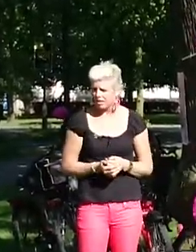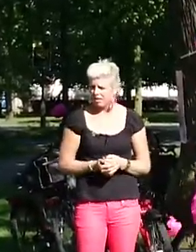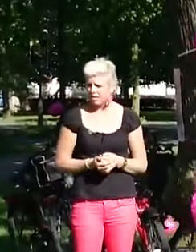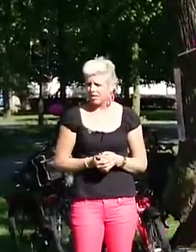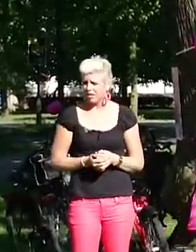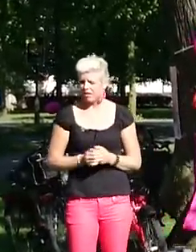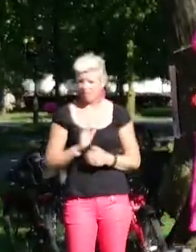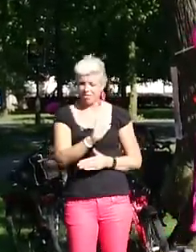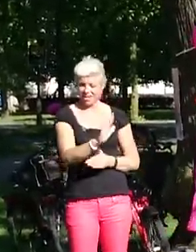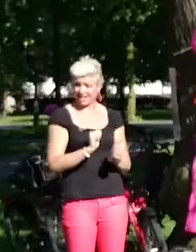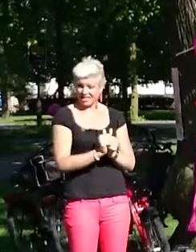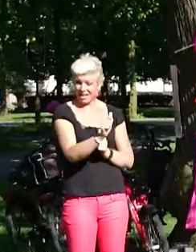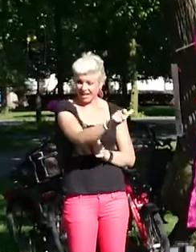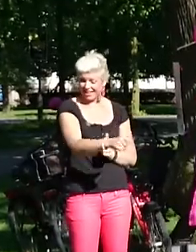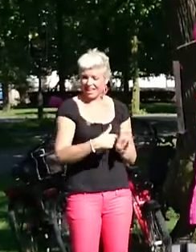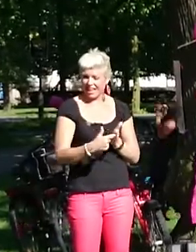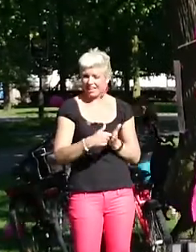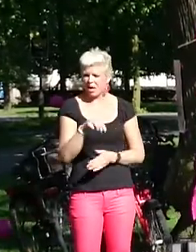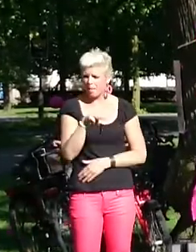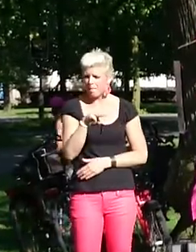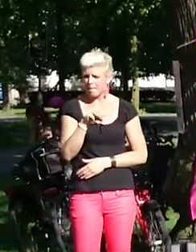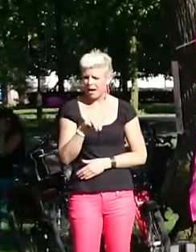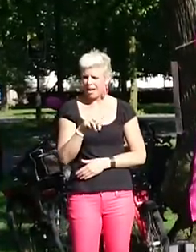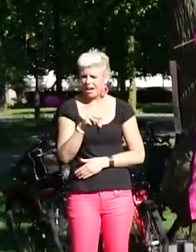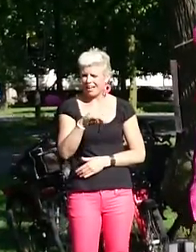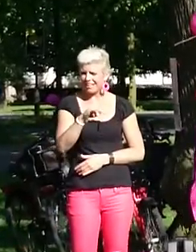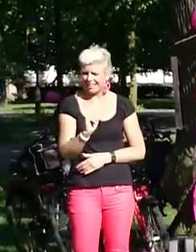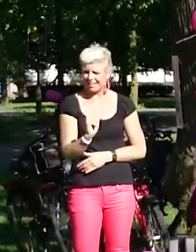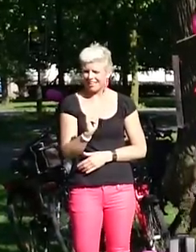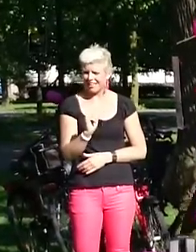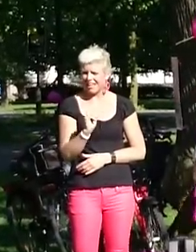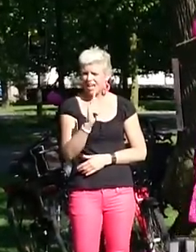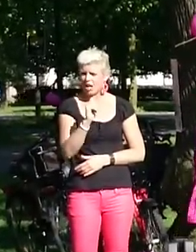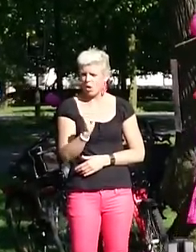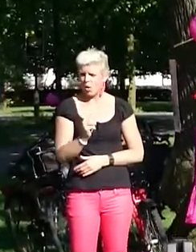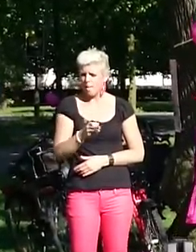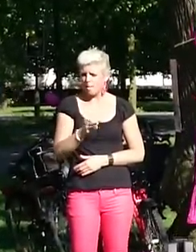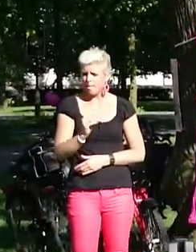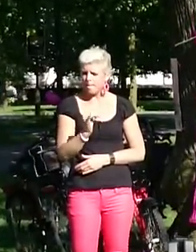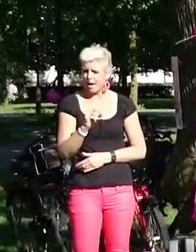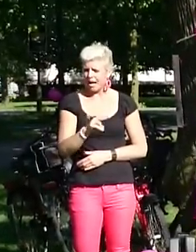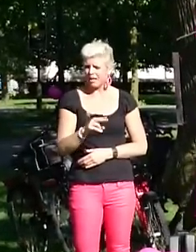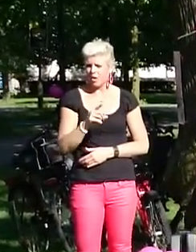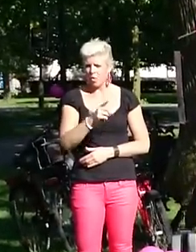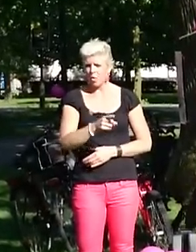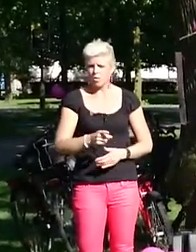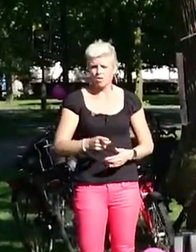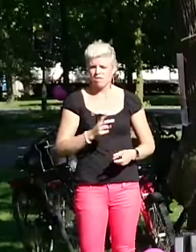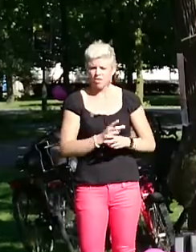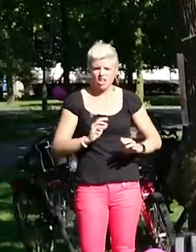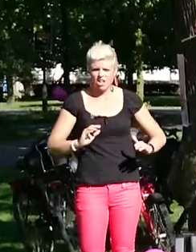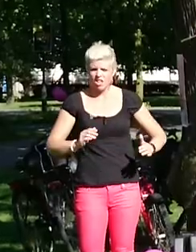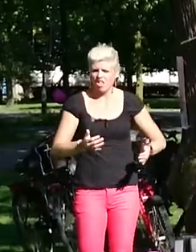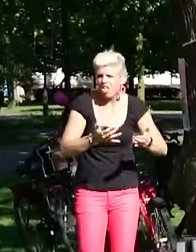Deras ledare nu heter Marie Le Pen och hon hetsar ständigt mot muslimer.